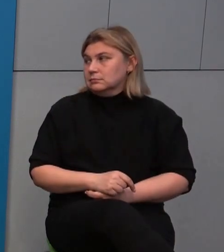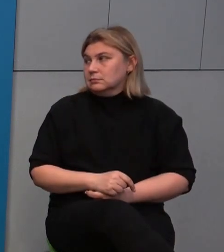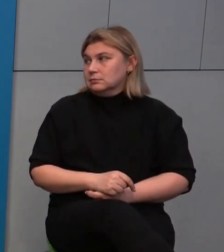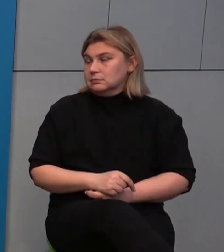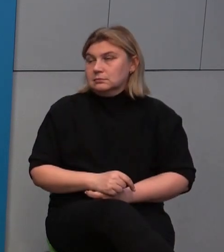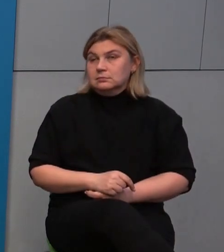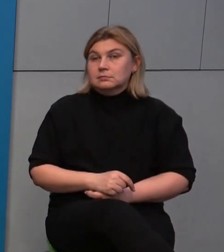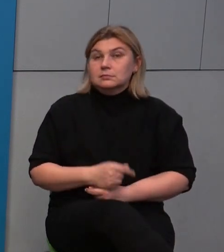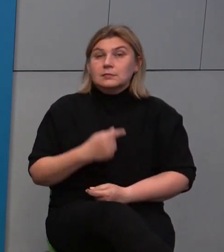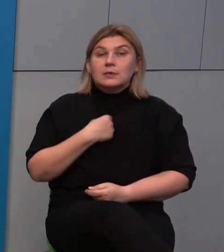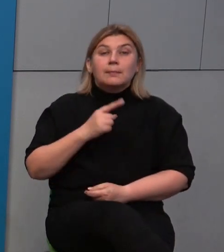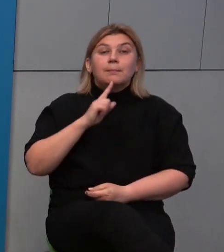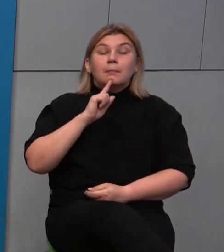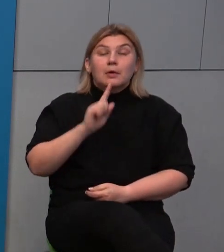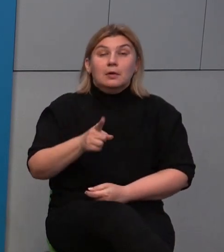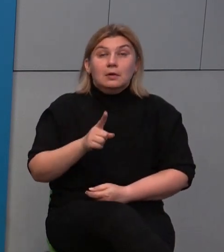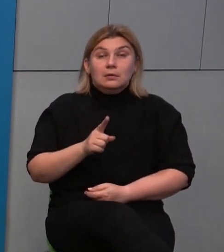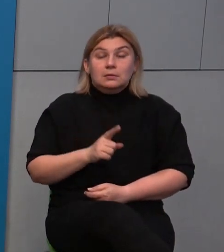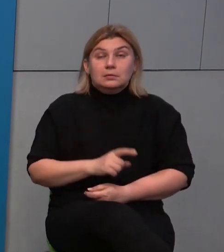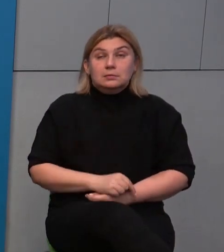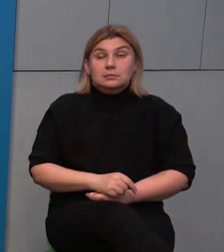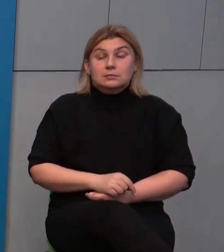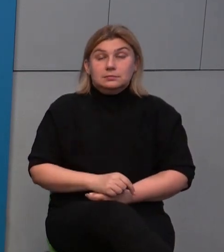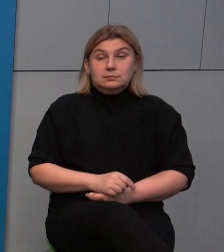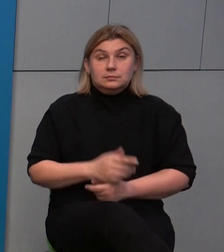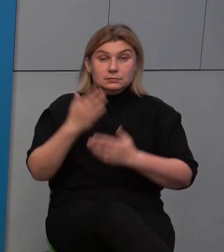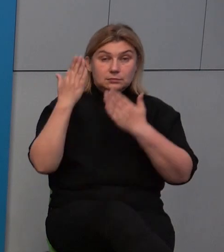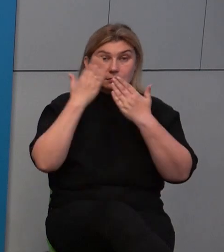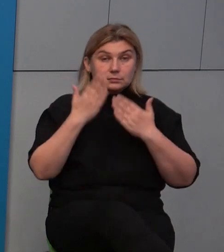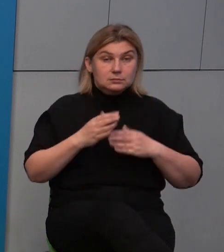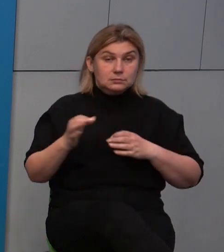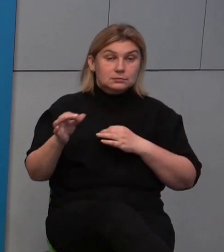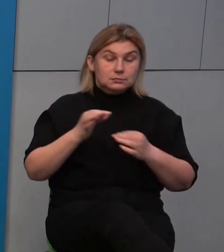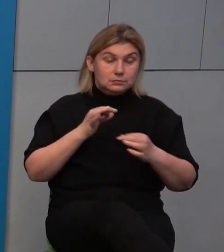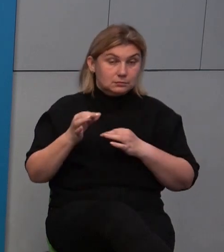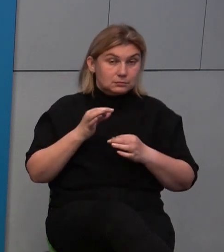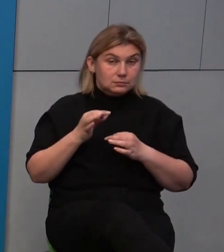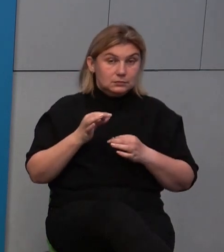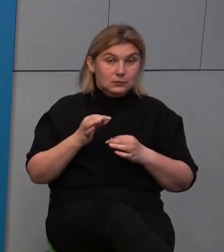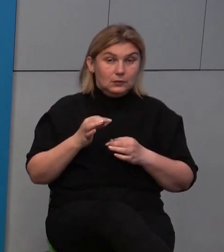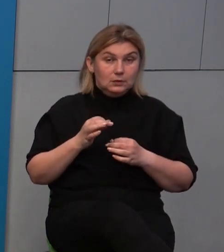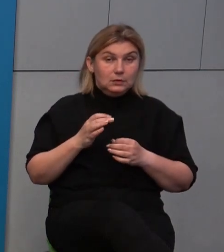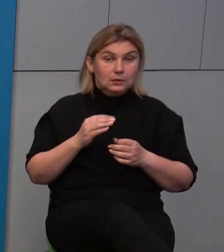No ja polecam po prostu czytanie historiografii pisanej nie przez Polaków.